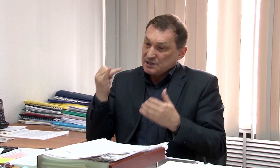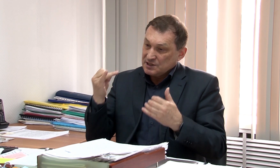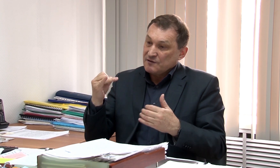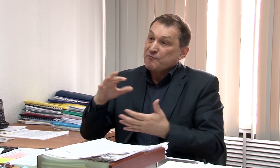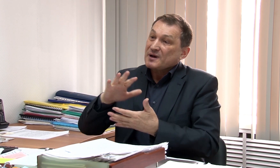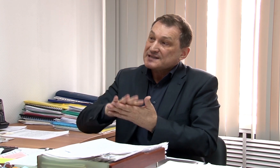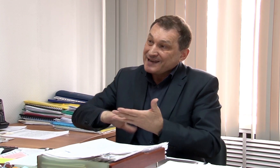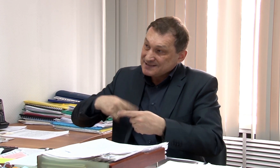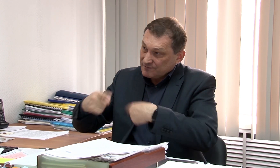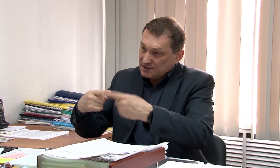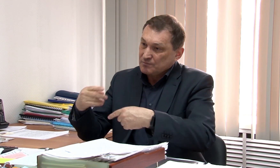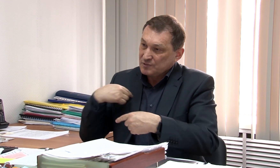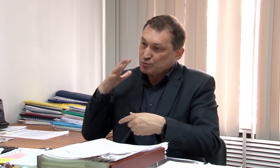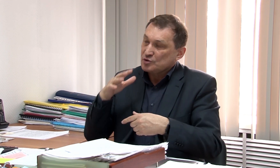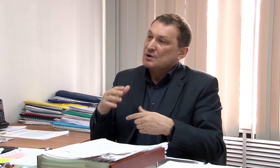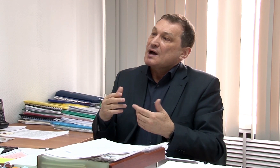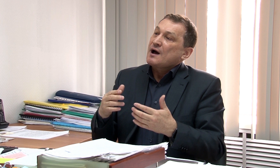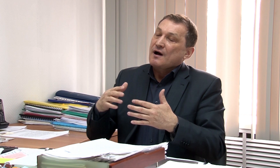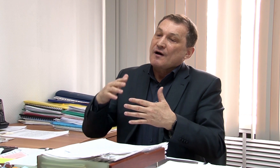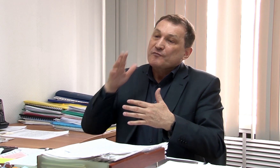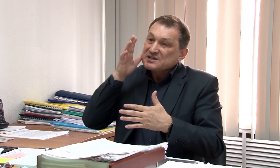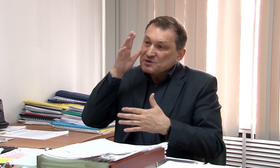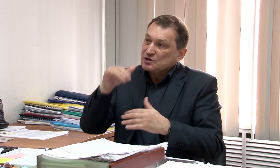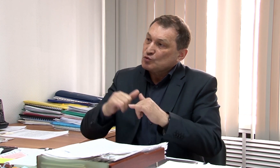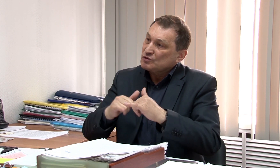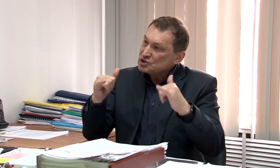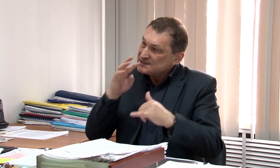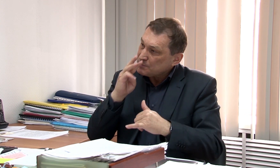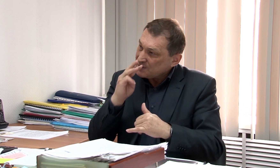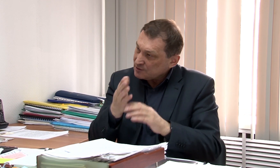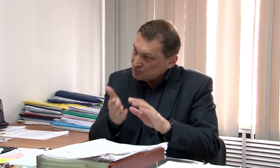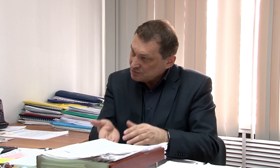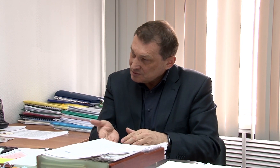И впоследствии мы будем, в перспективе, увеличивать зарплату,